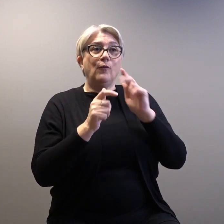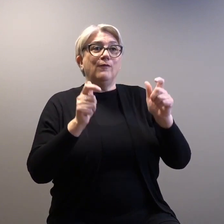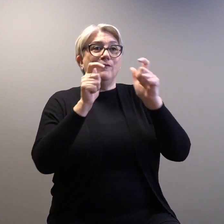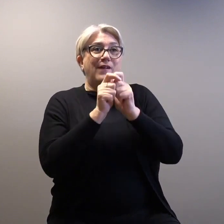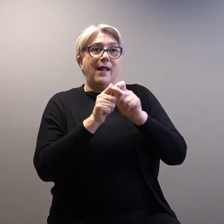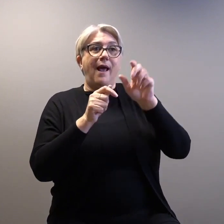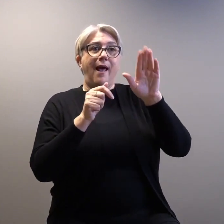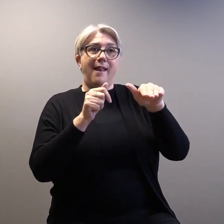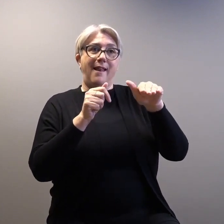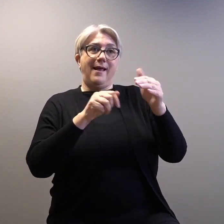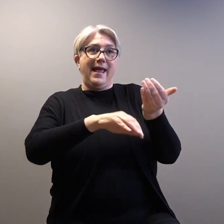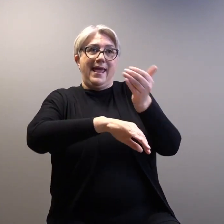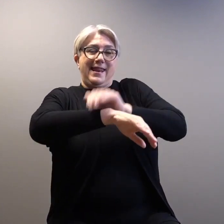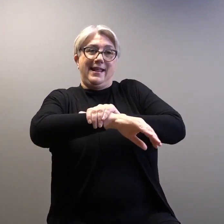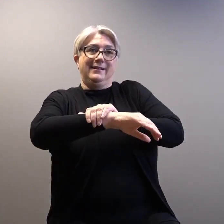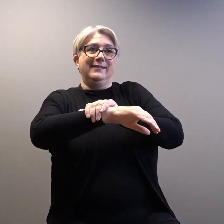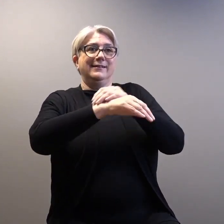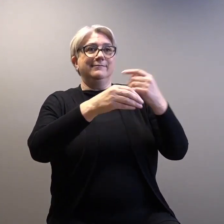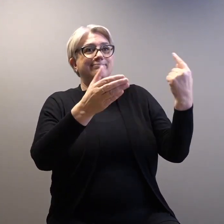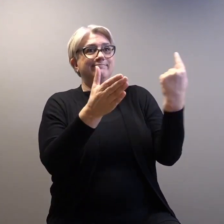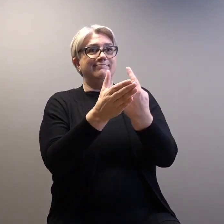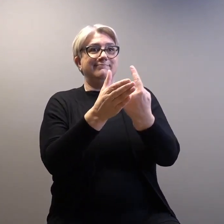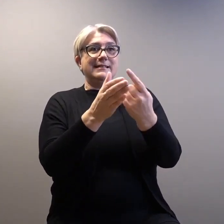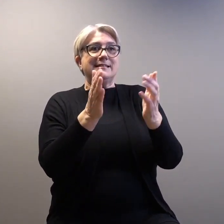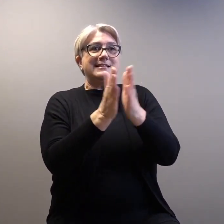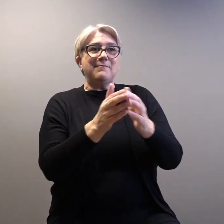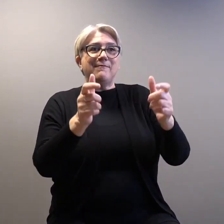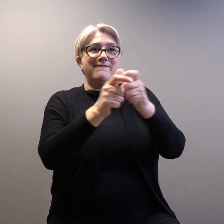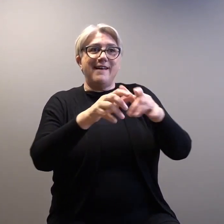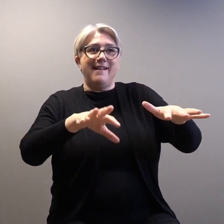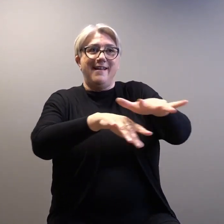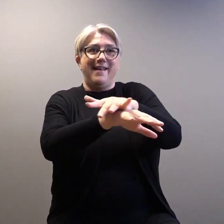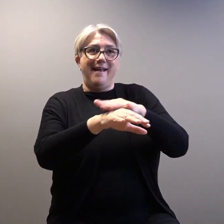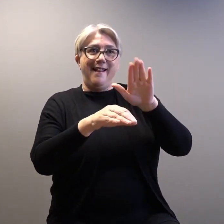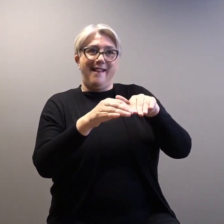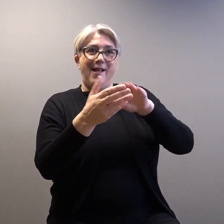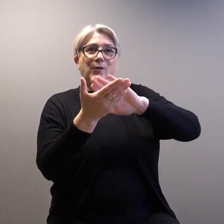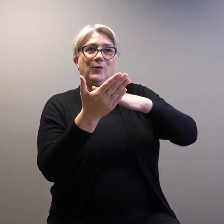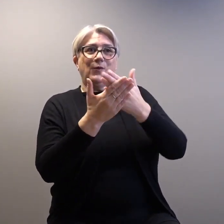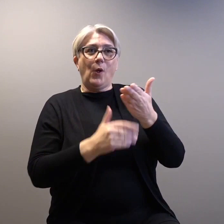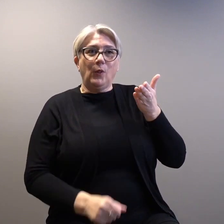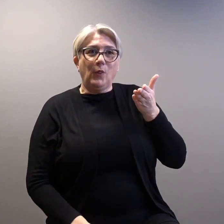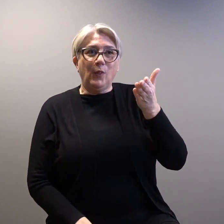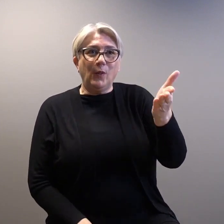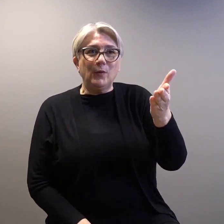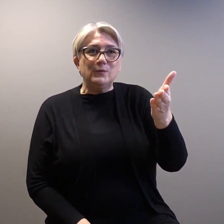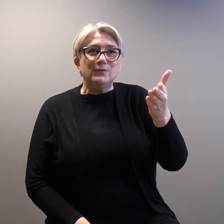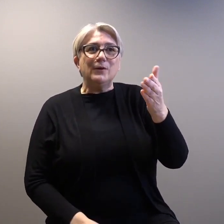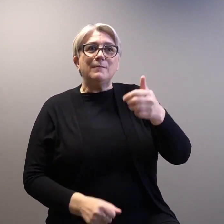Félag döff komið með rétt til þátttöku í samfélaginu með túlkaþjónustu sem